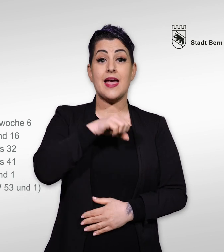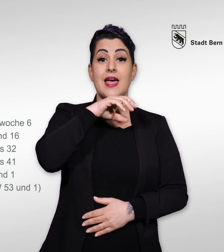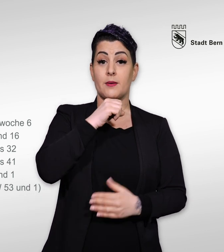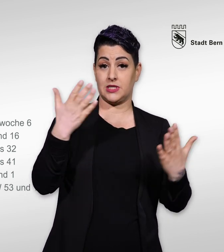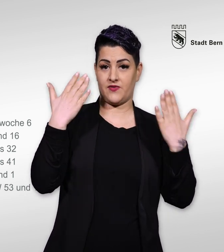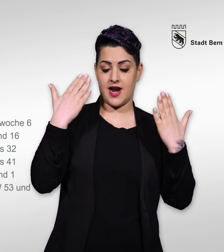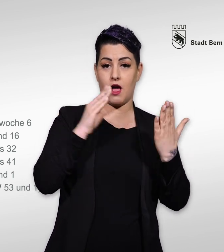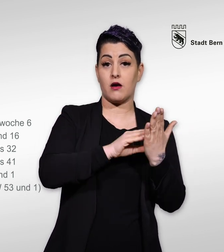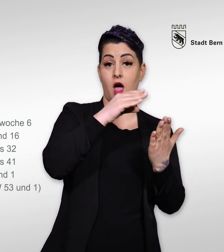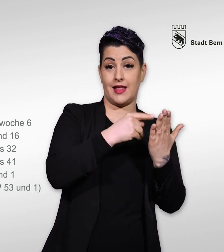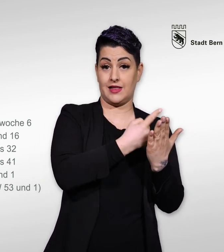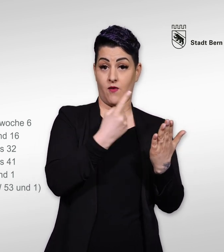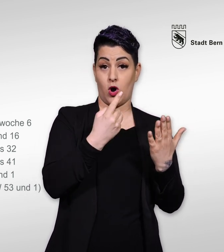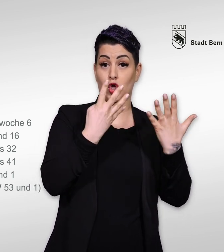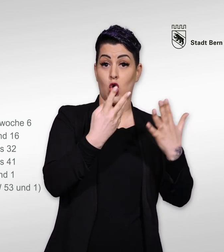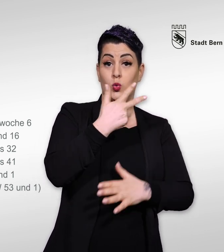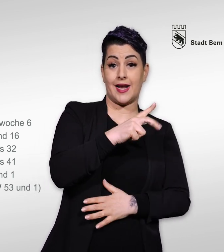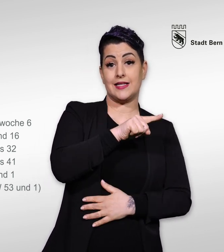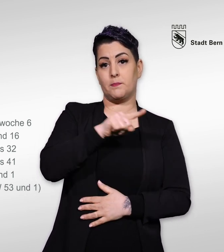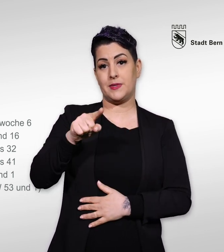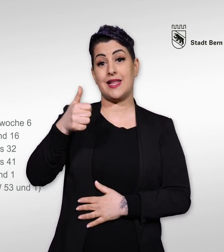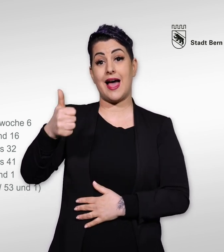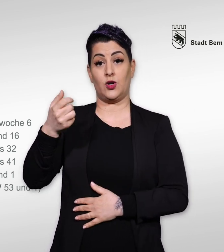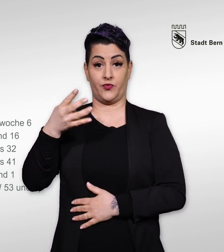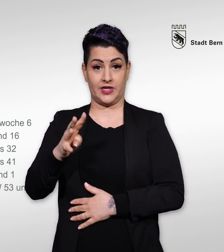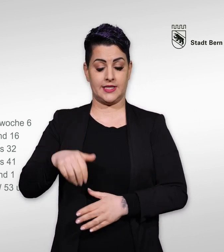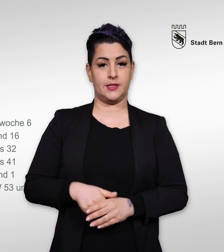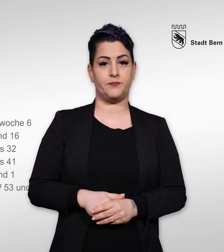Herbstferien KW 39 bis 41